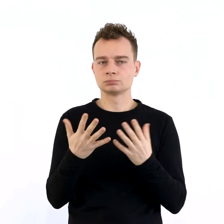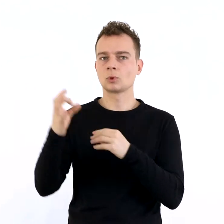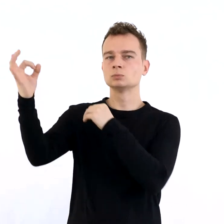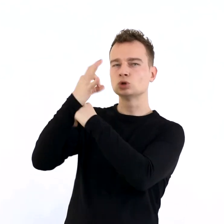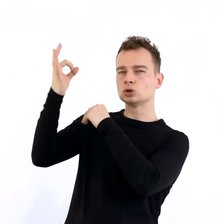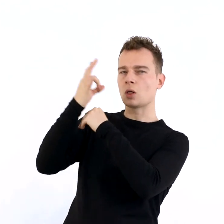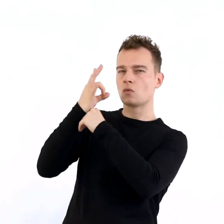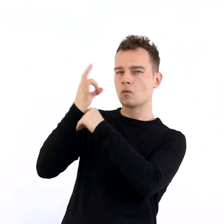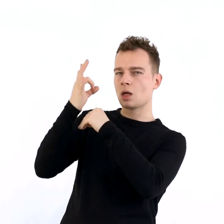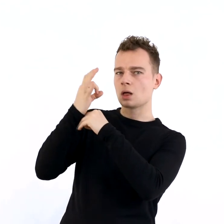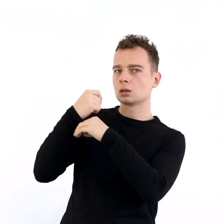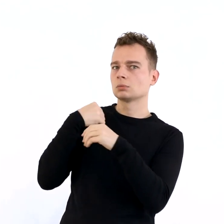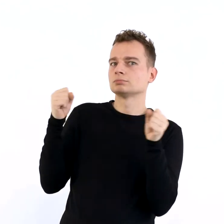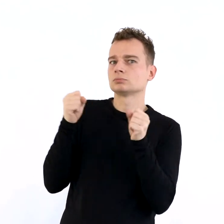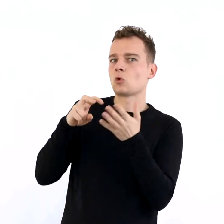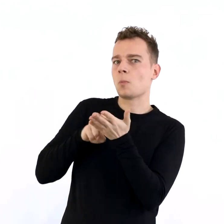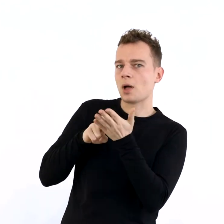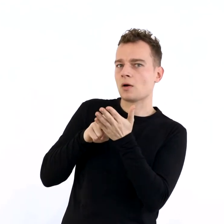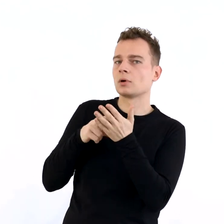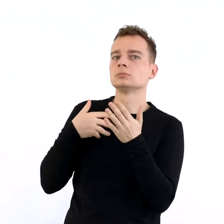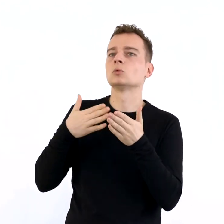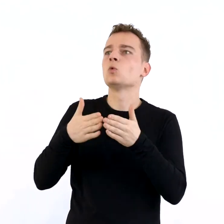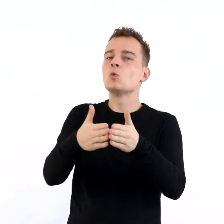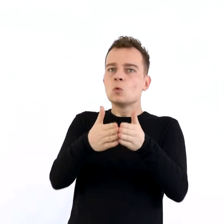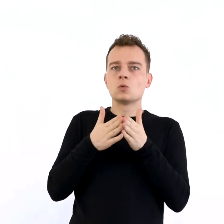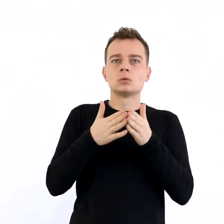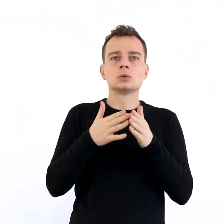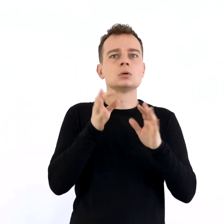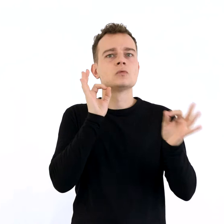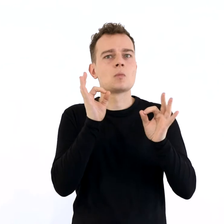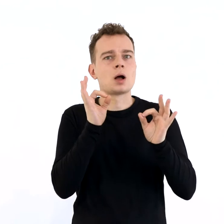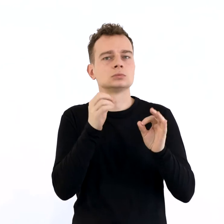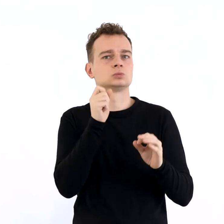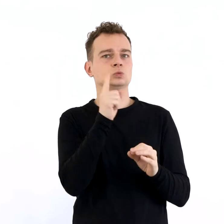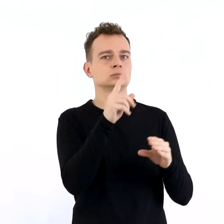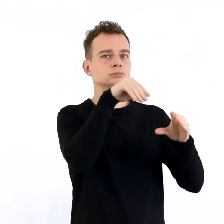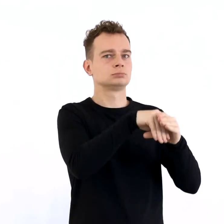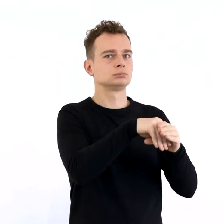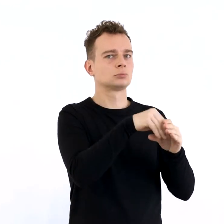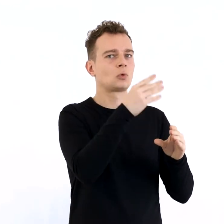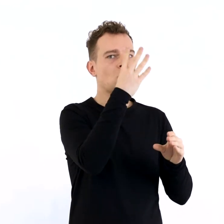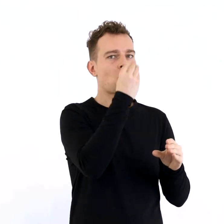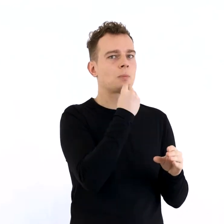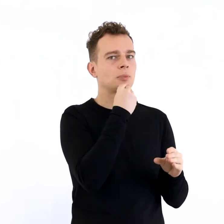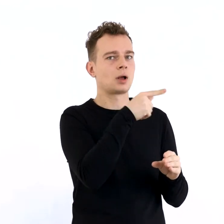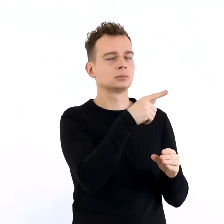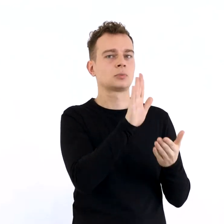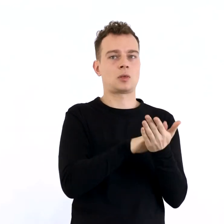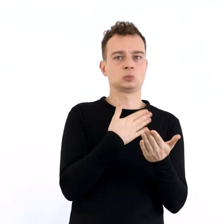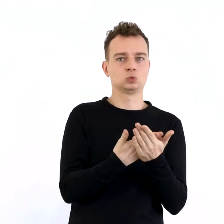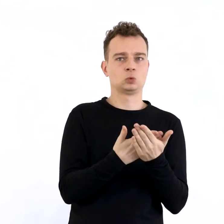ukryte informacje w obawie przed prześladowaniami np.